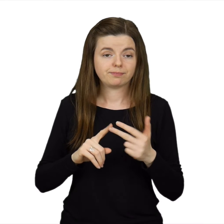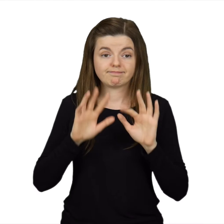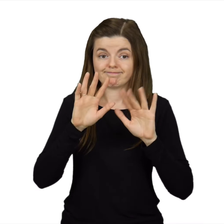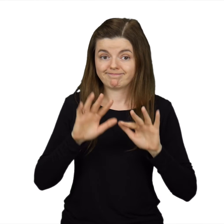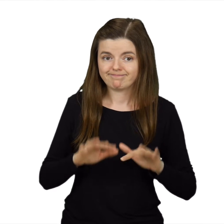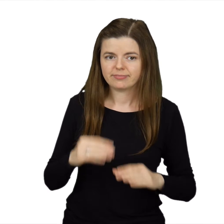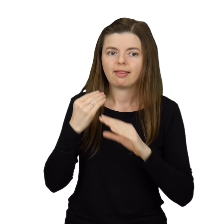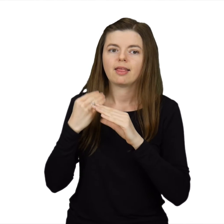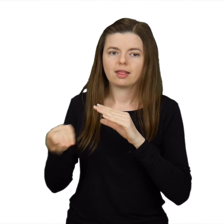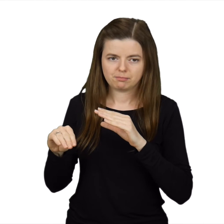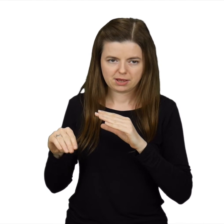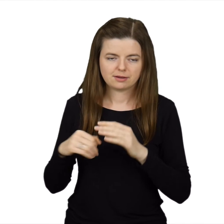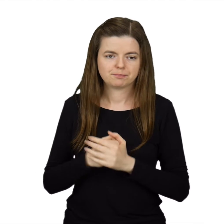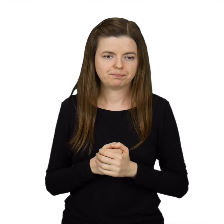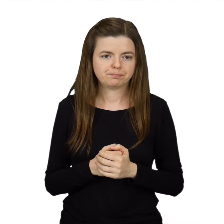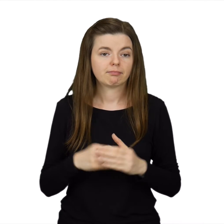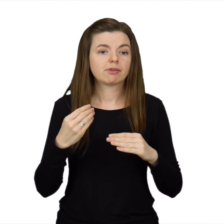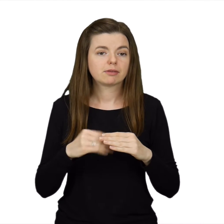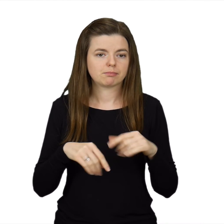za pomocą poczty elektronicznej: